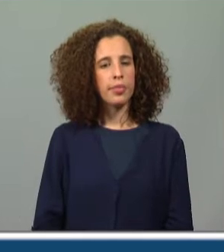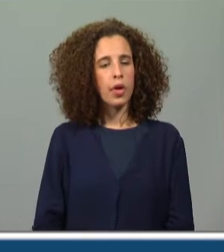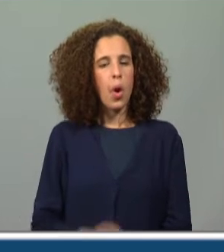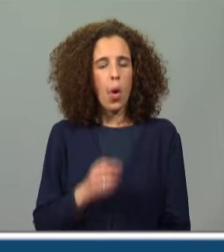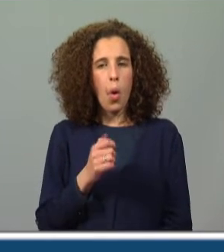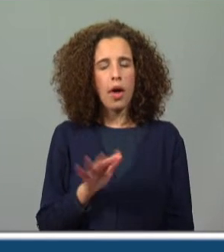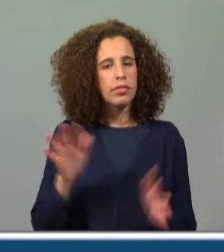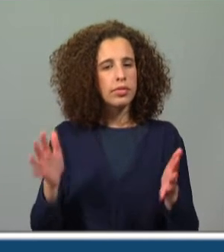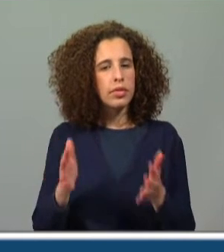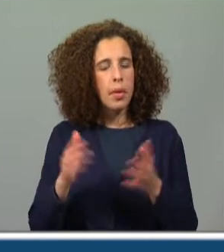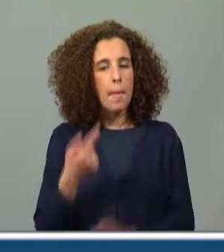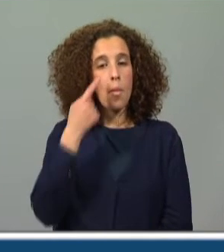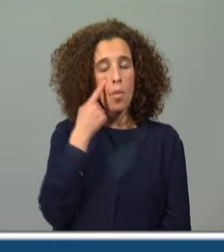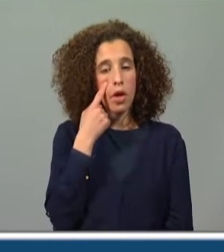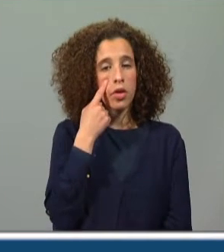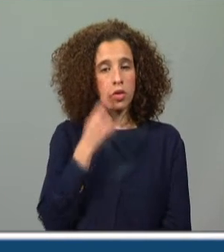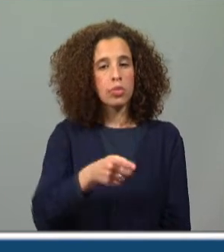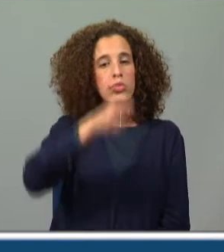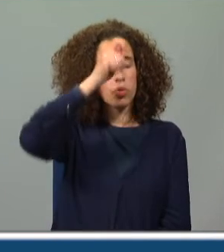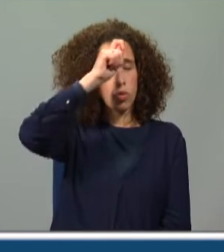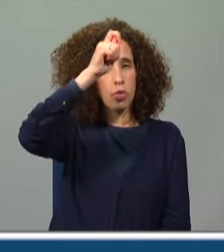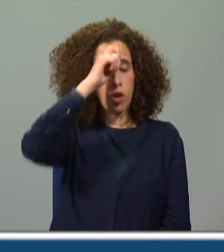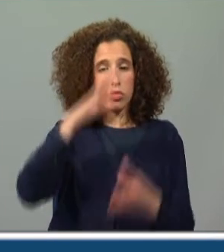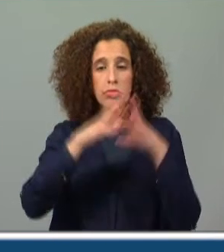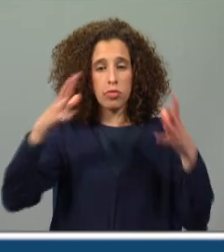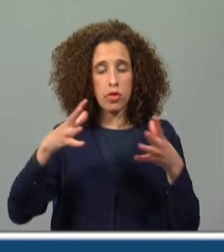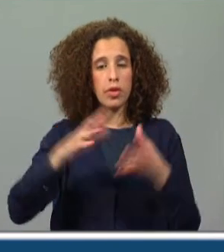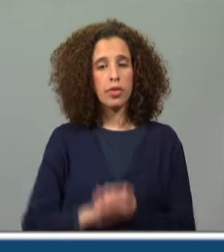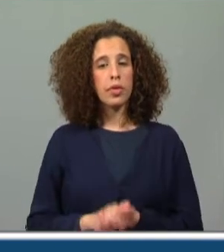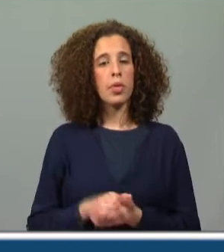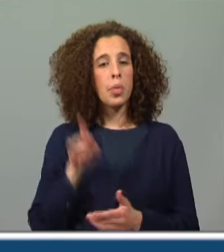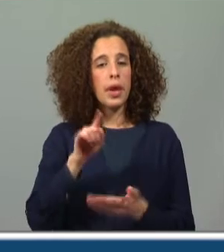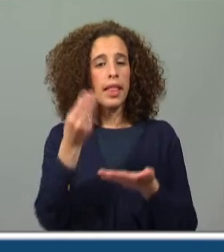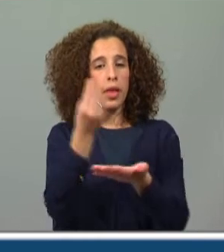solena mostrando a enorme respeito o enorme apreço por aquele objeto que 以崇高的敬意鄭重表示對那個物體的巨大讚賞